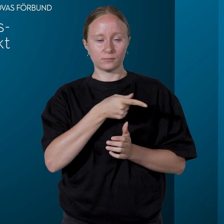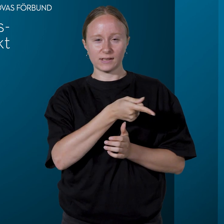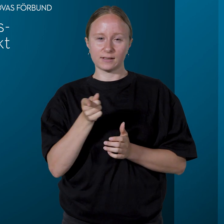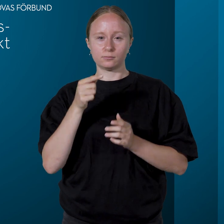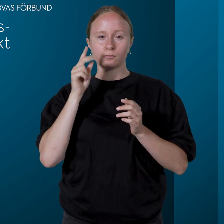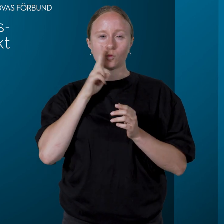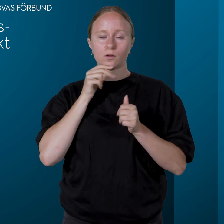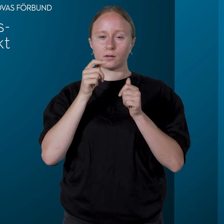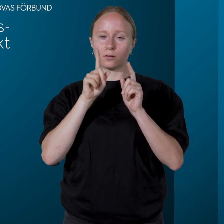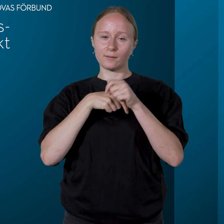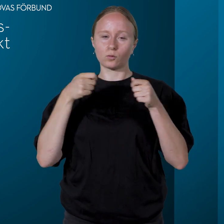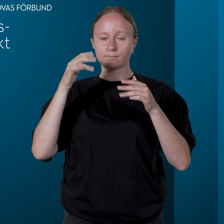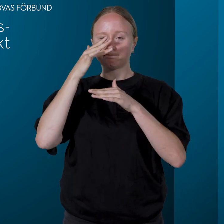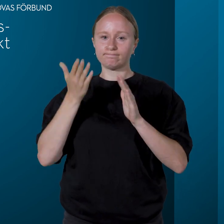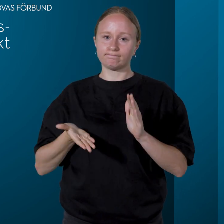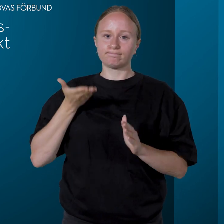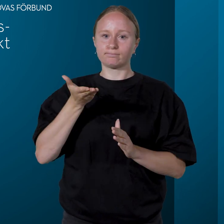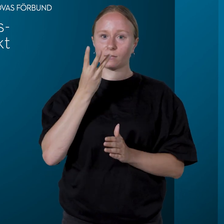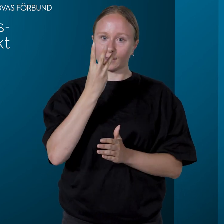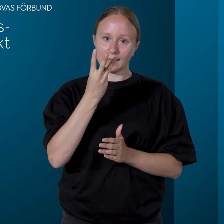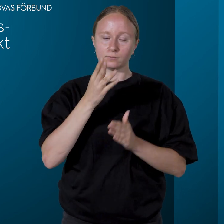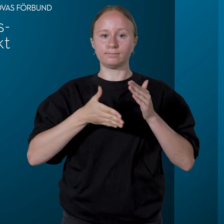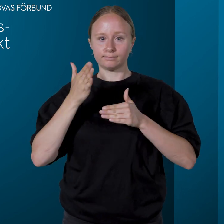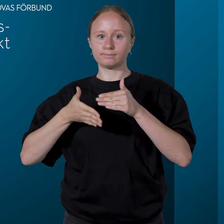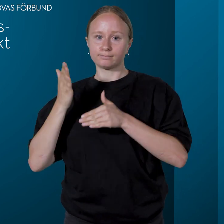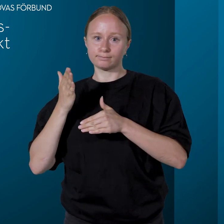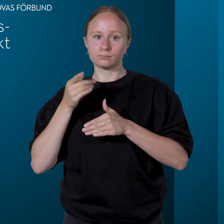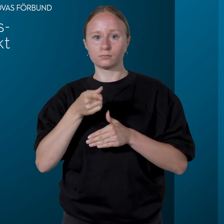Med detta i åtanke har Finlands Dövas Förbund lyft fram tre åtgärder -